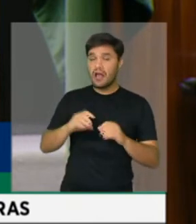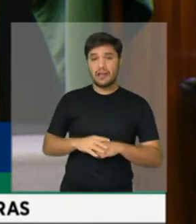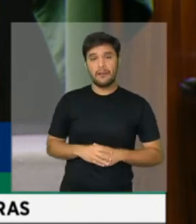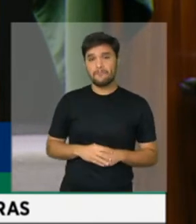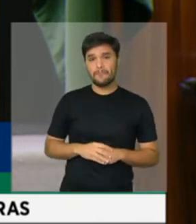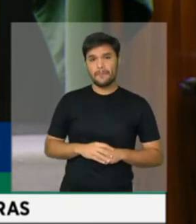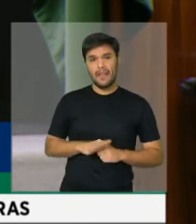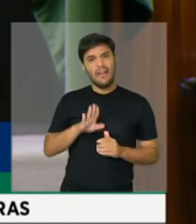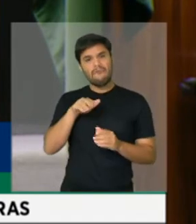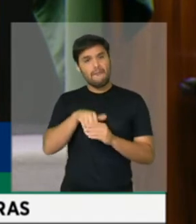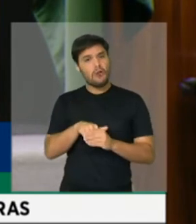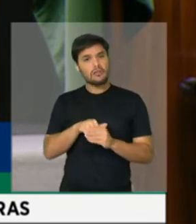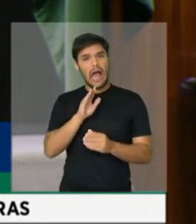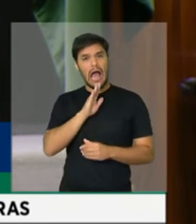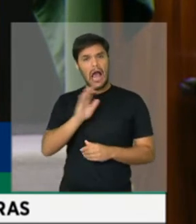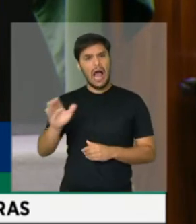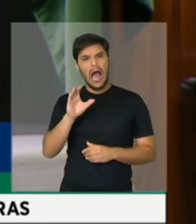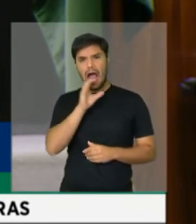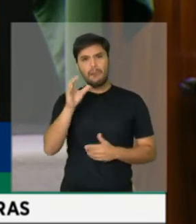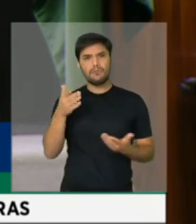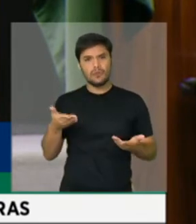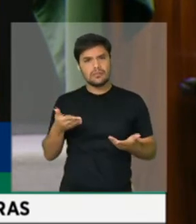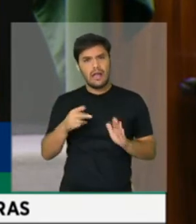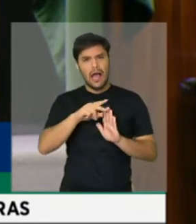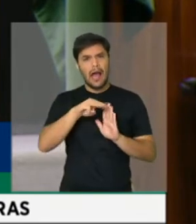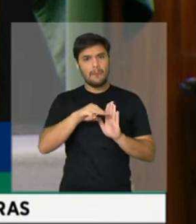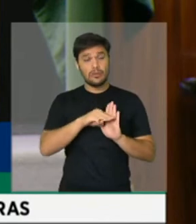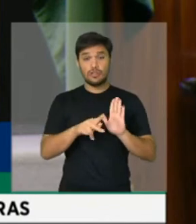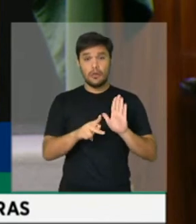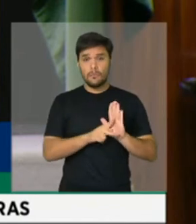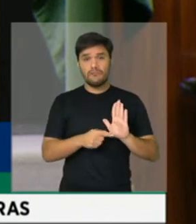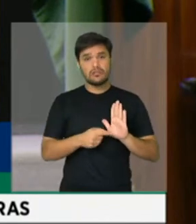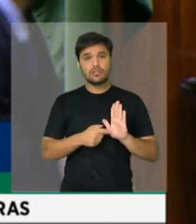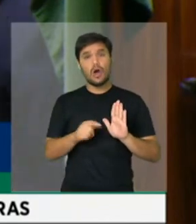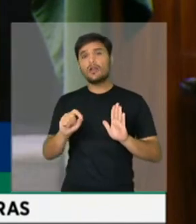NINGUÉM DA SOCIEDADE. NÃO COUVE IMOS ESPECIALISTA, ESPECIALISTAS, NÃO OUVIMOS CONSUMIDORES CONSUMIDORES.